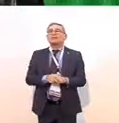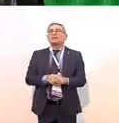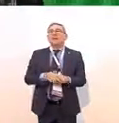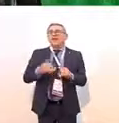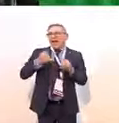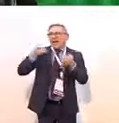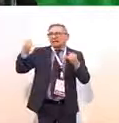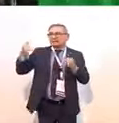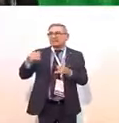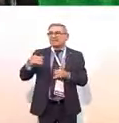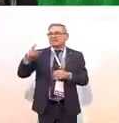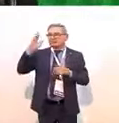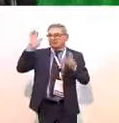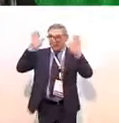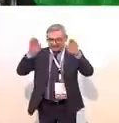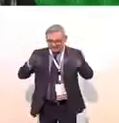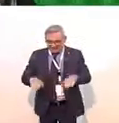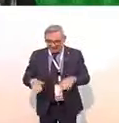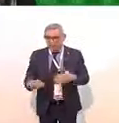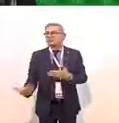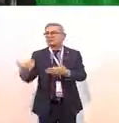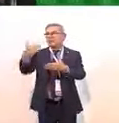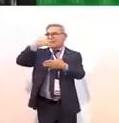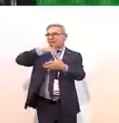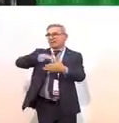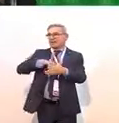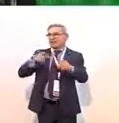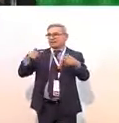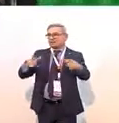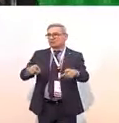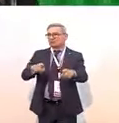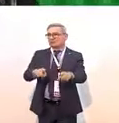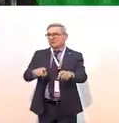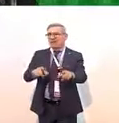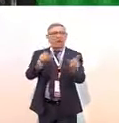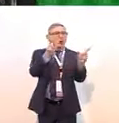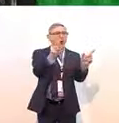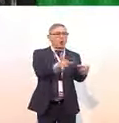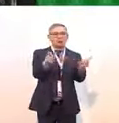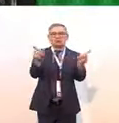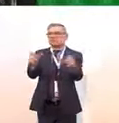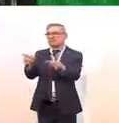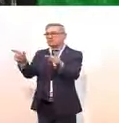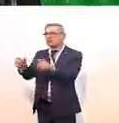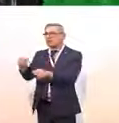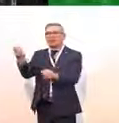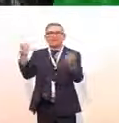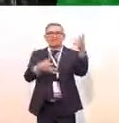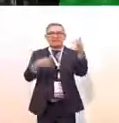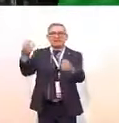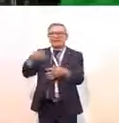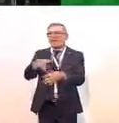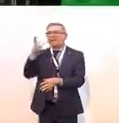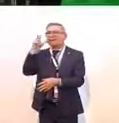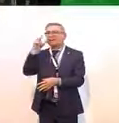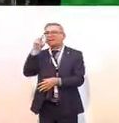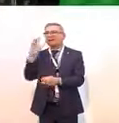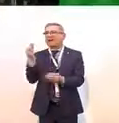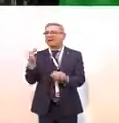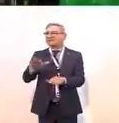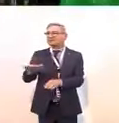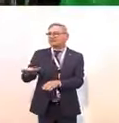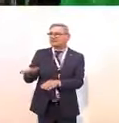in quella città costringendo migliaia di ragazzine a vivere una vita che facciamo fatica